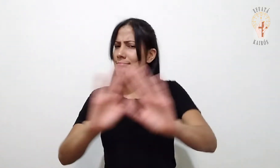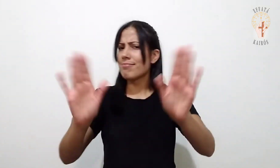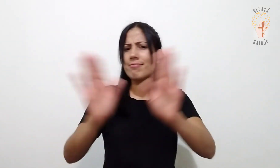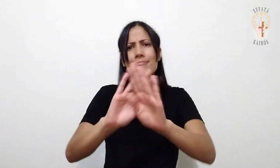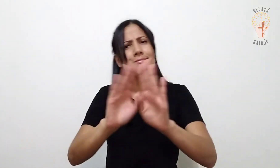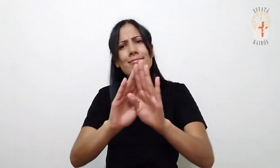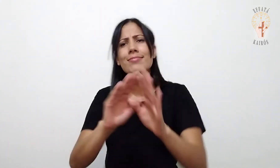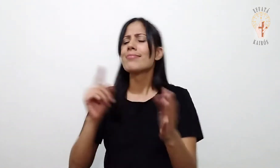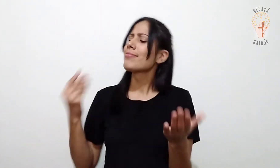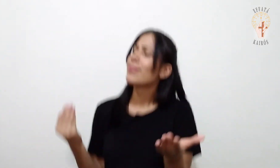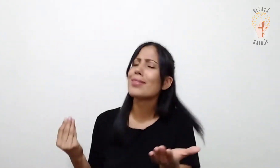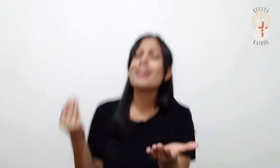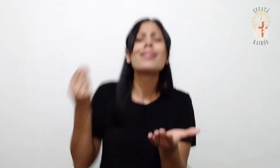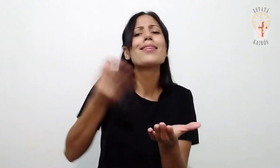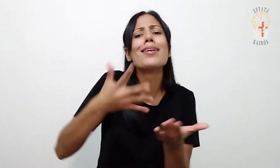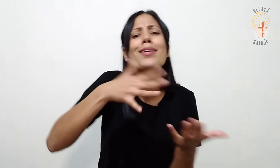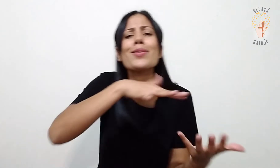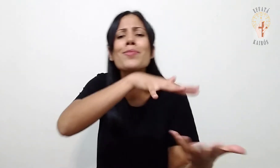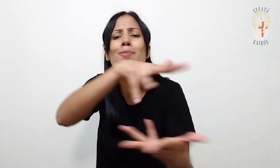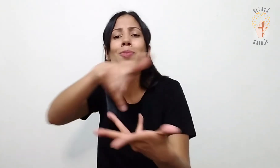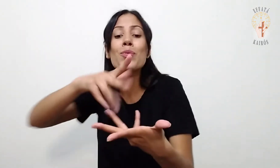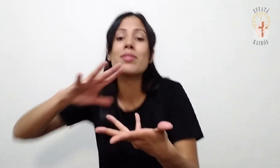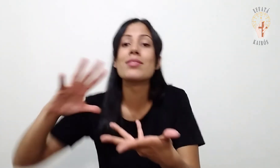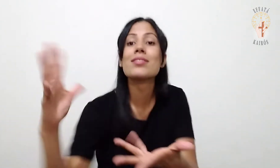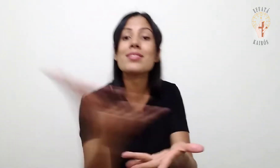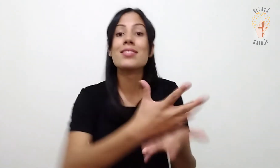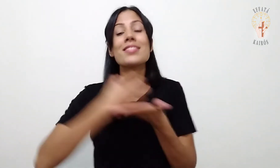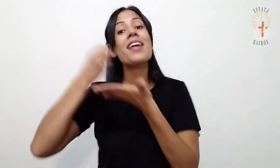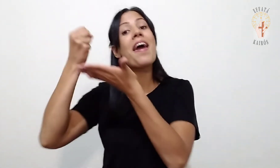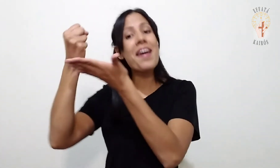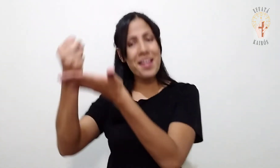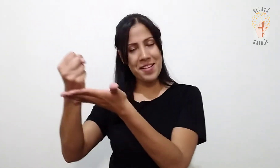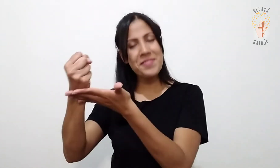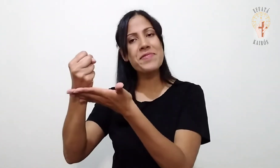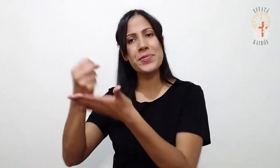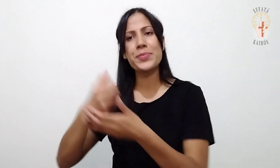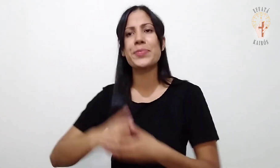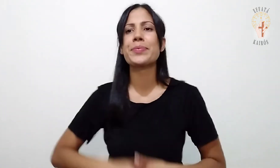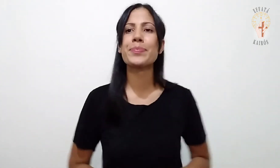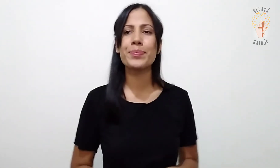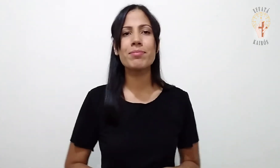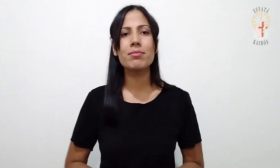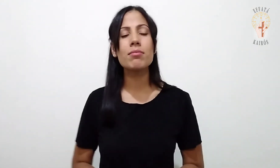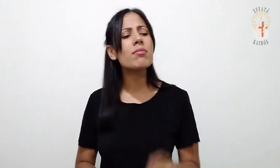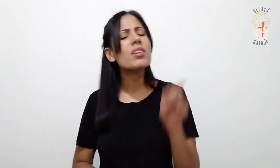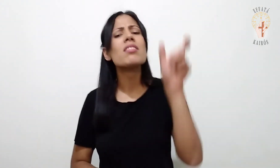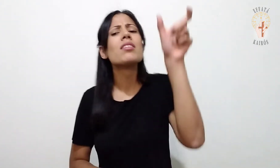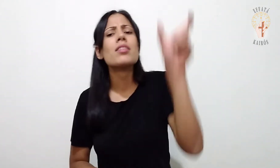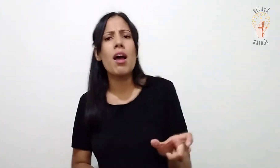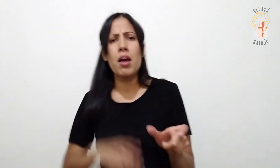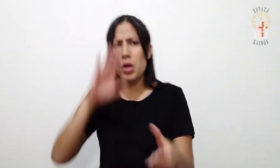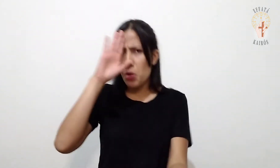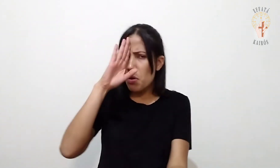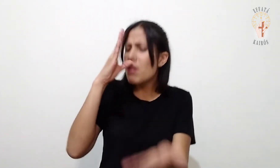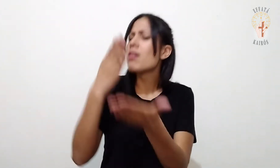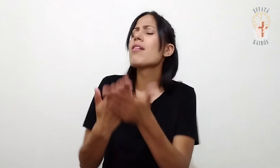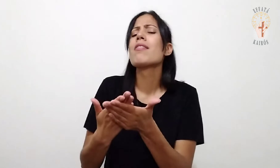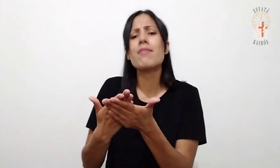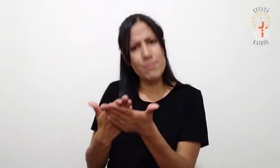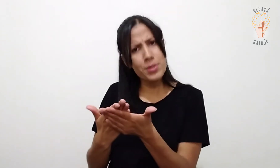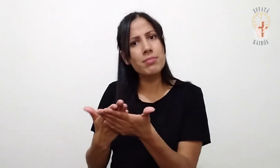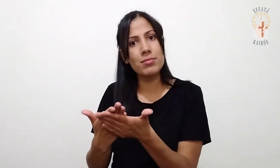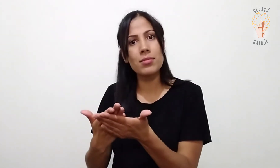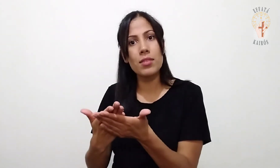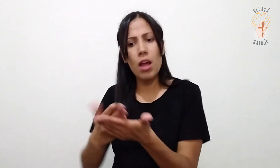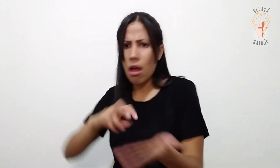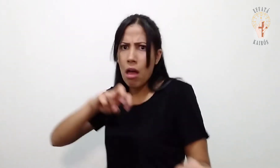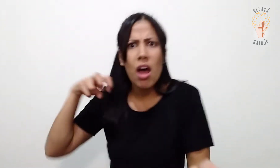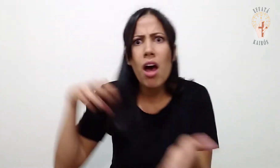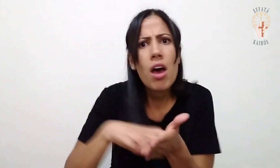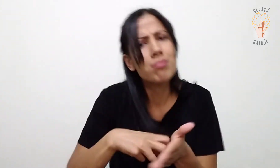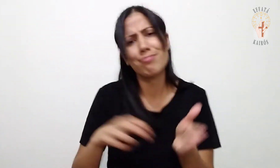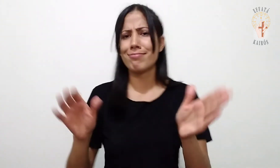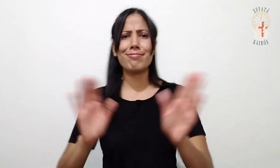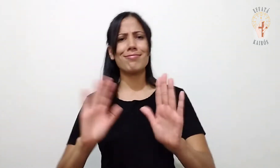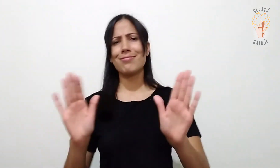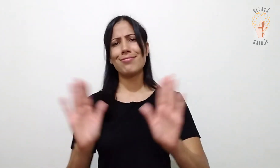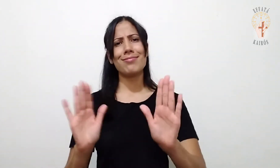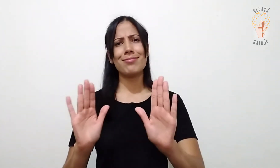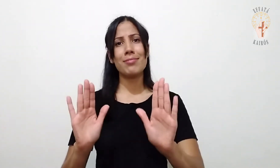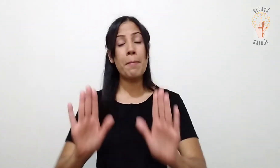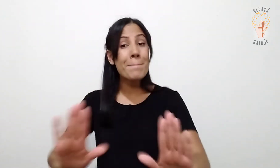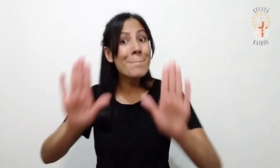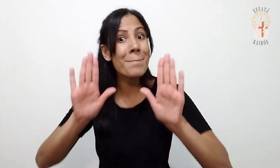mundo, mas para que o mundo seja salvo por ele. (Jo 3,18) Quem nele crê, não é condenado, mas,